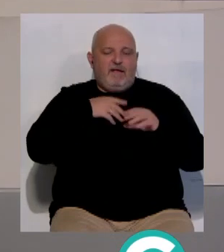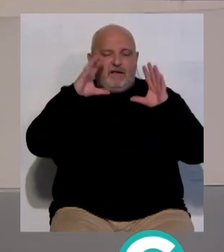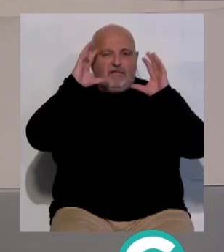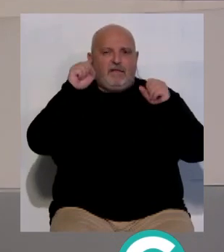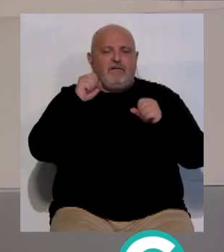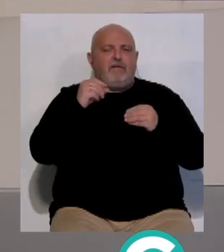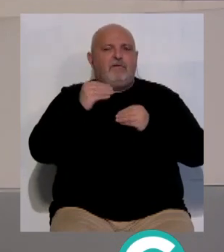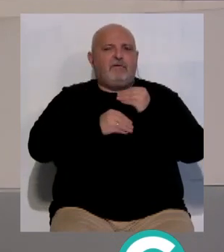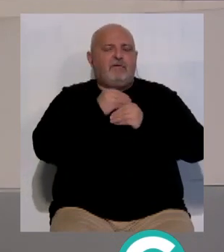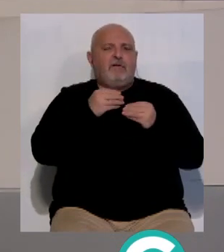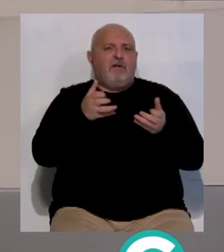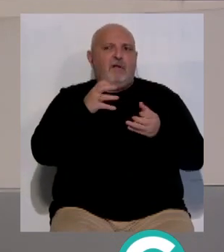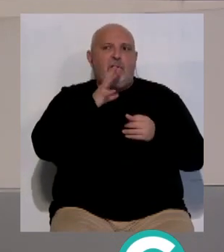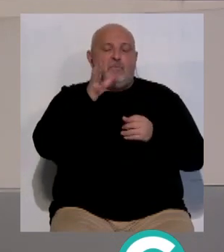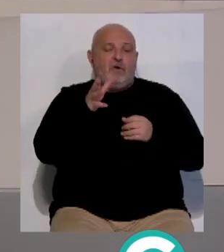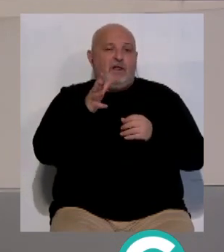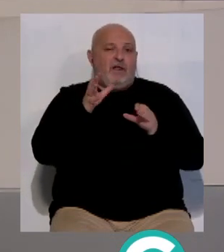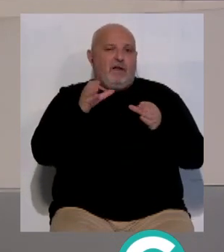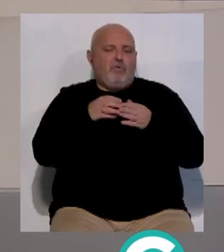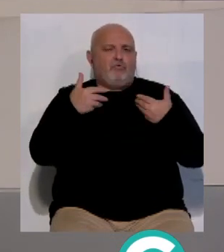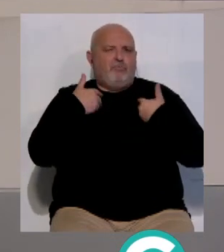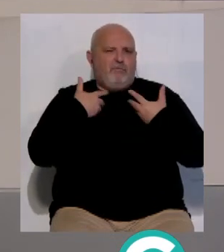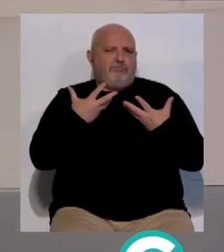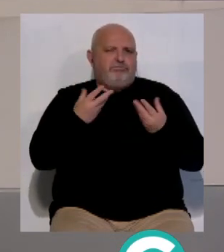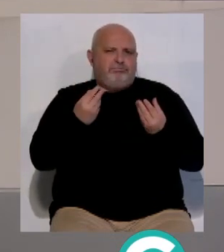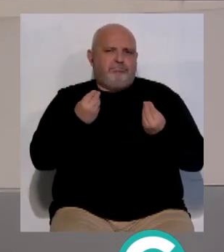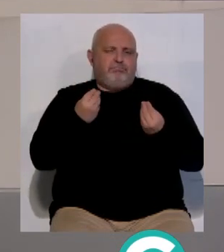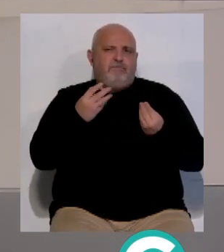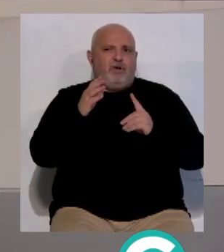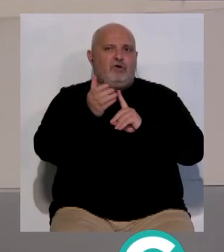celebramos como una victoria porque el equipo sufrió muchísimo para para conseguirlo y tiene